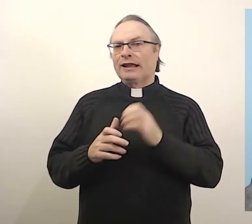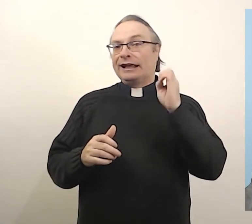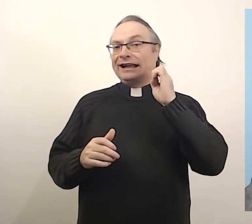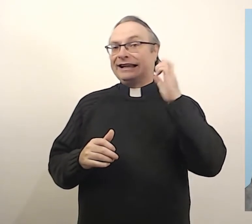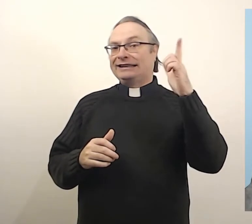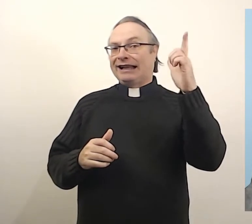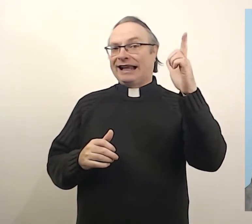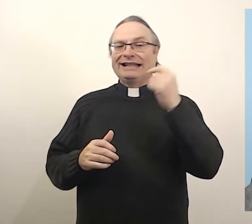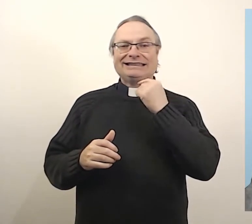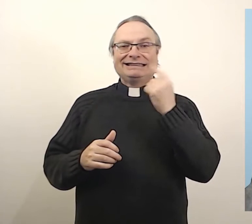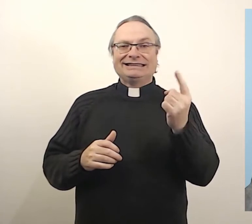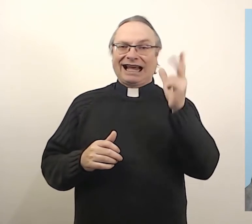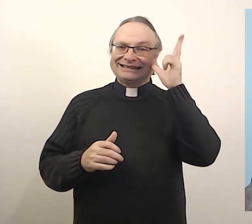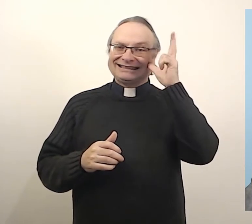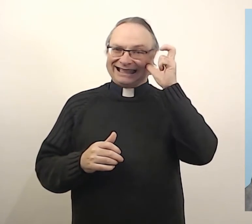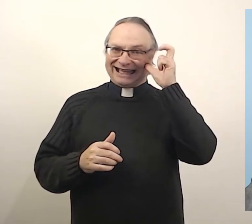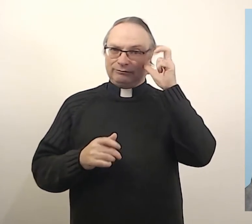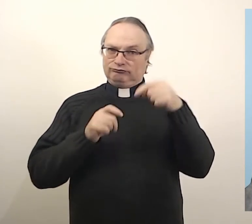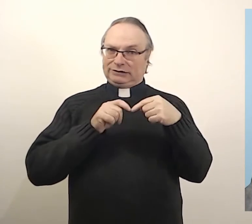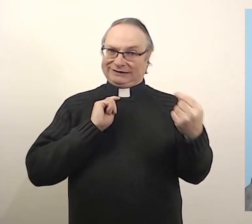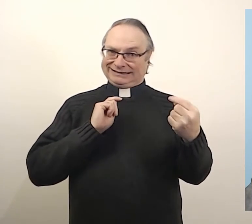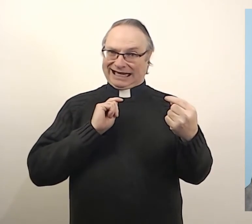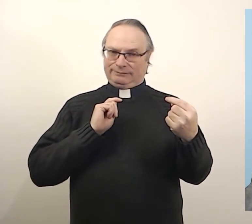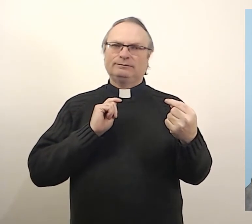L'Éternel dit à Satan (l'adversaire):